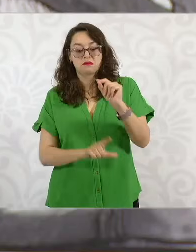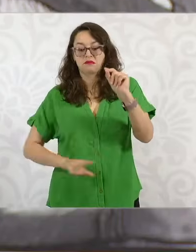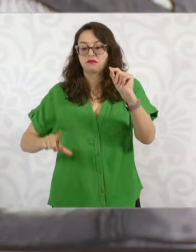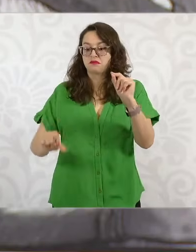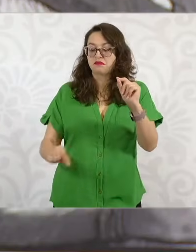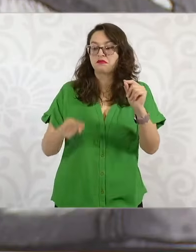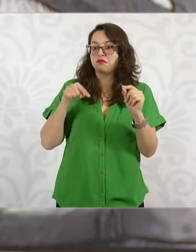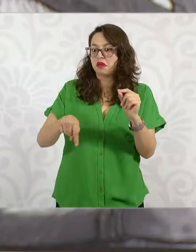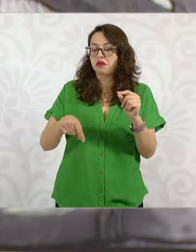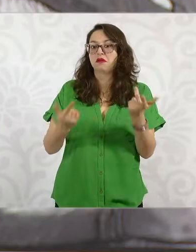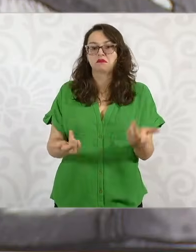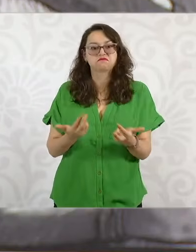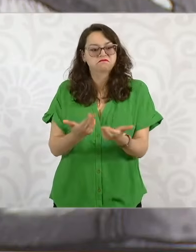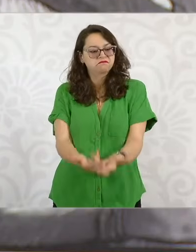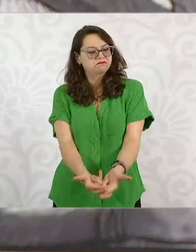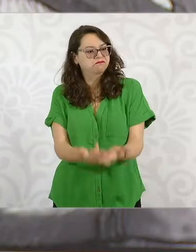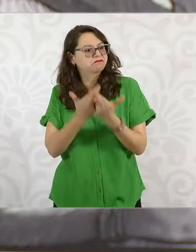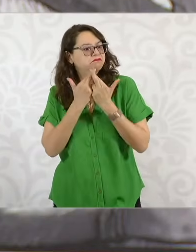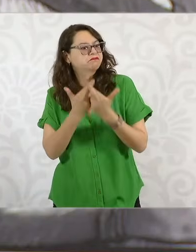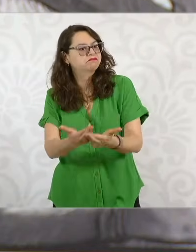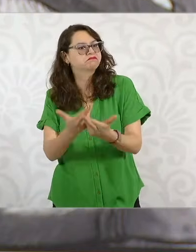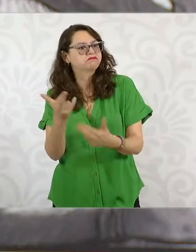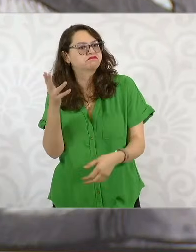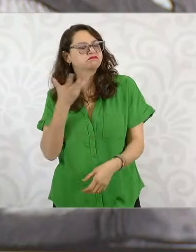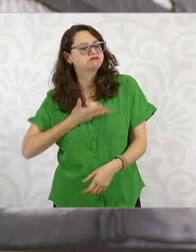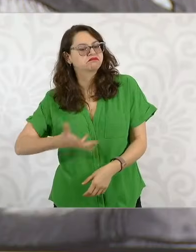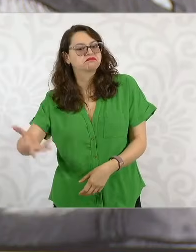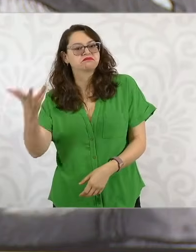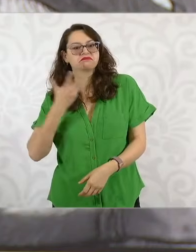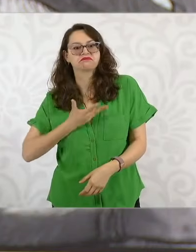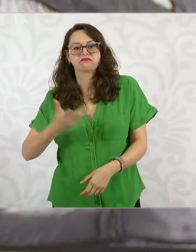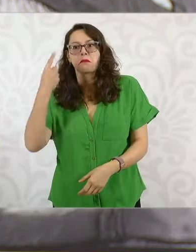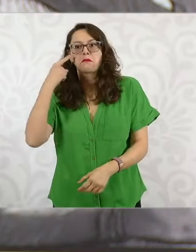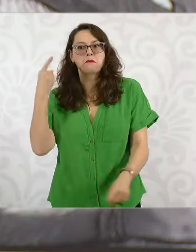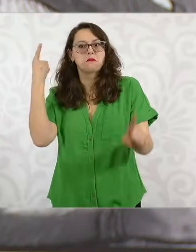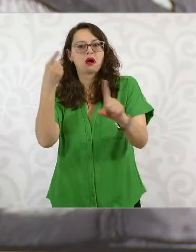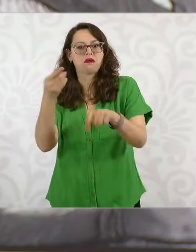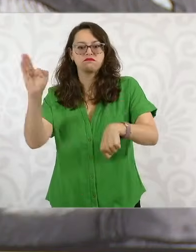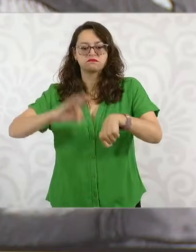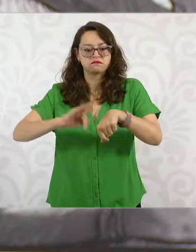plataforma global de producción, innovación y exportación farmacéutica. Y en Opela confiamos